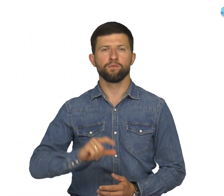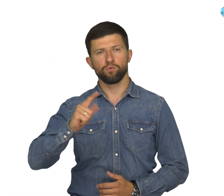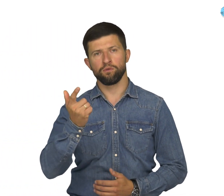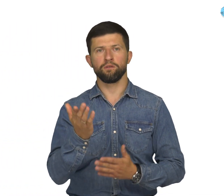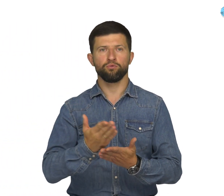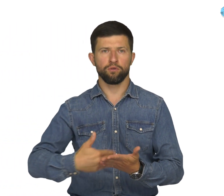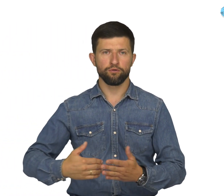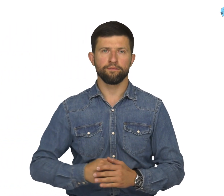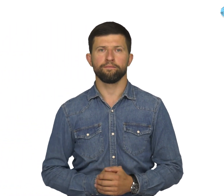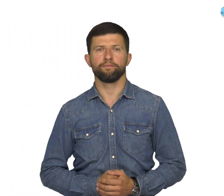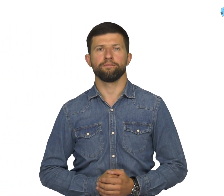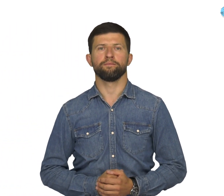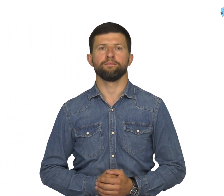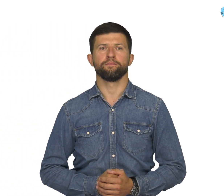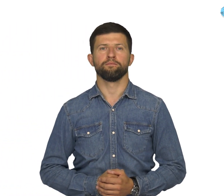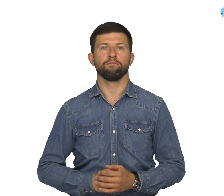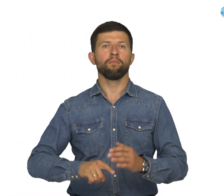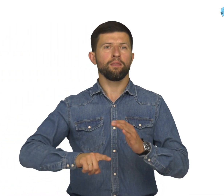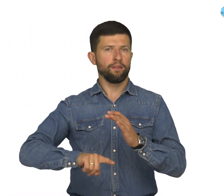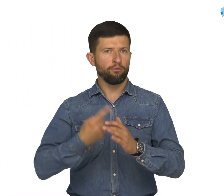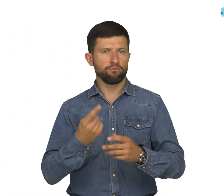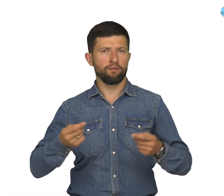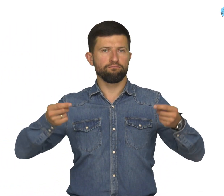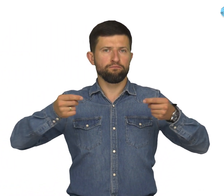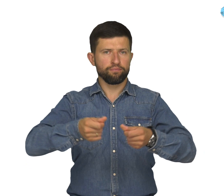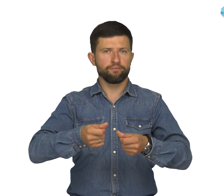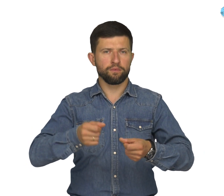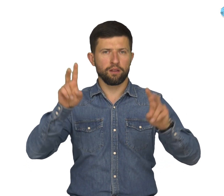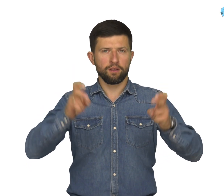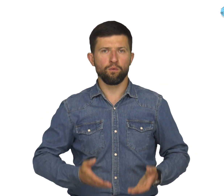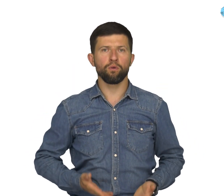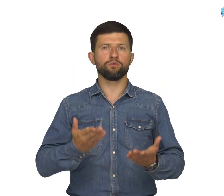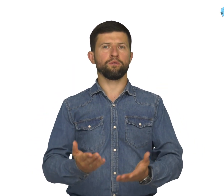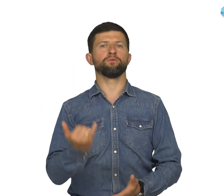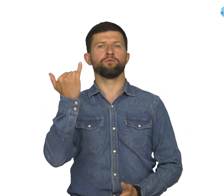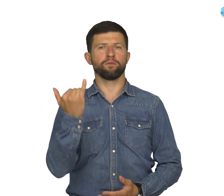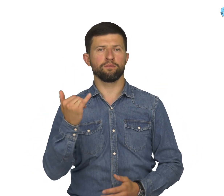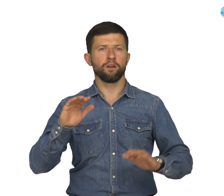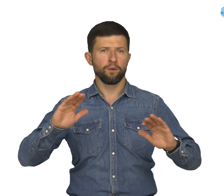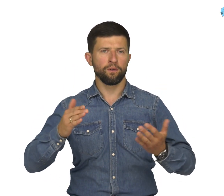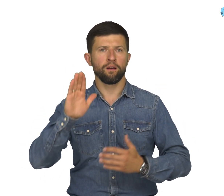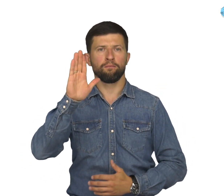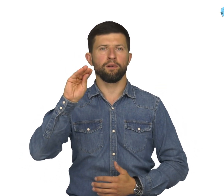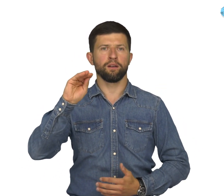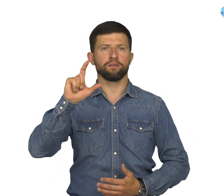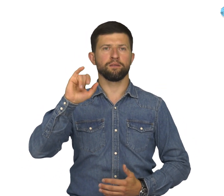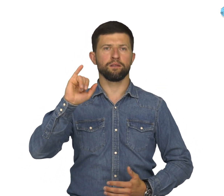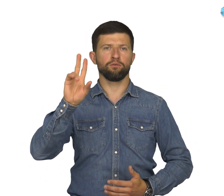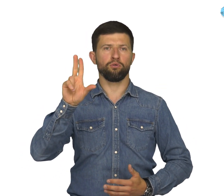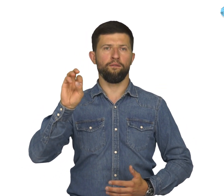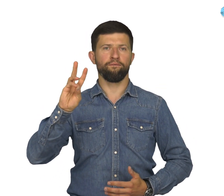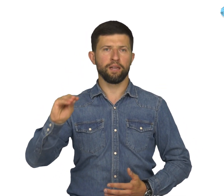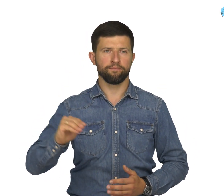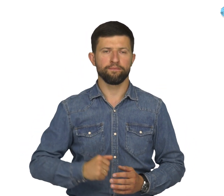2 część - jednorazowa zapomoga z tytułu urodzenia się dziecka (tzw. becikowe).